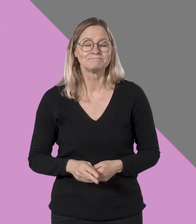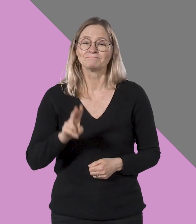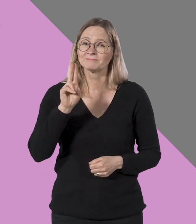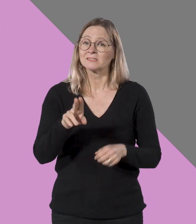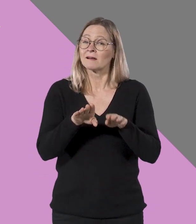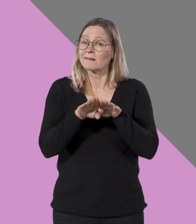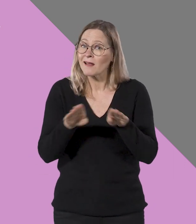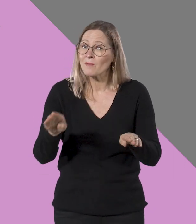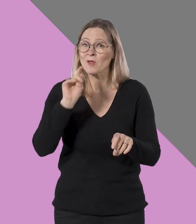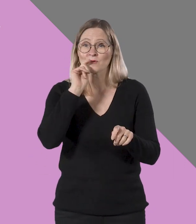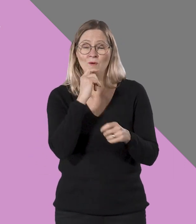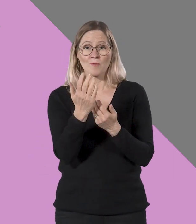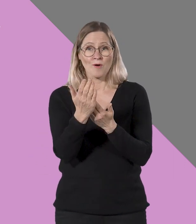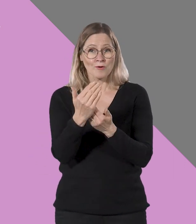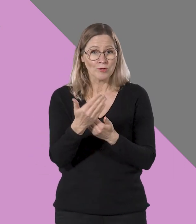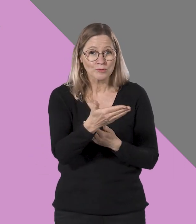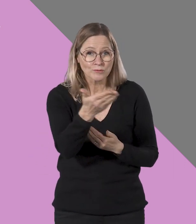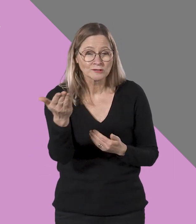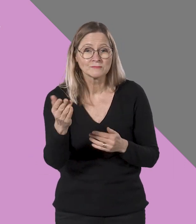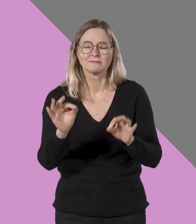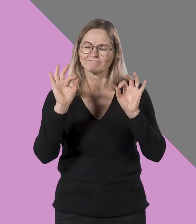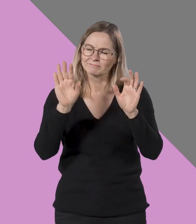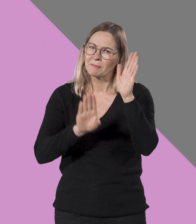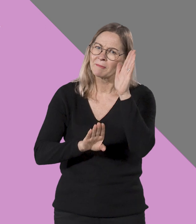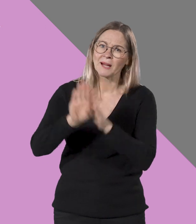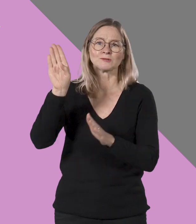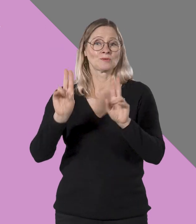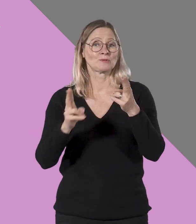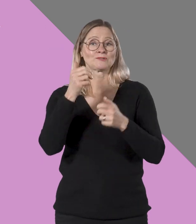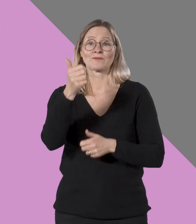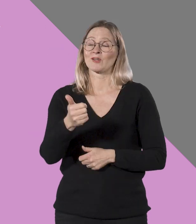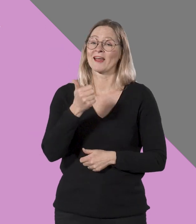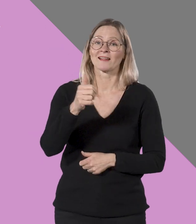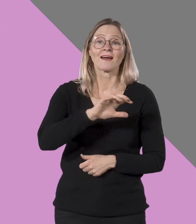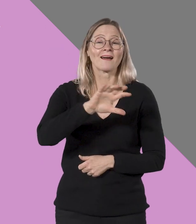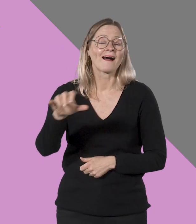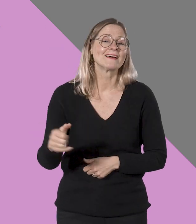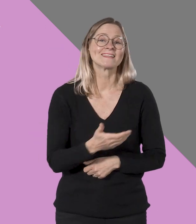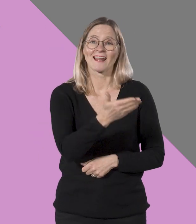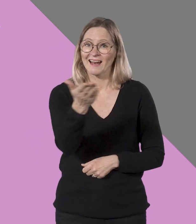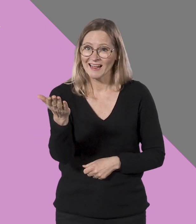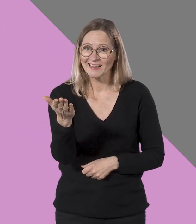Oikein rauhallista joulun odotusta sekä menestyksekästä uutta vuotta kaikille!